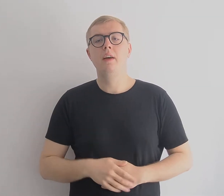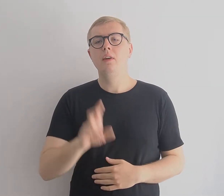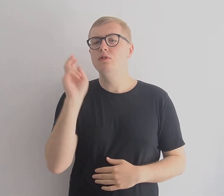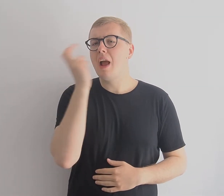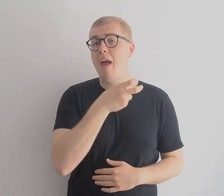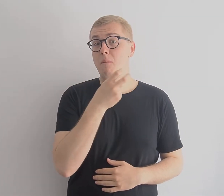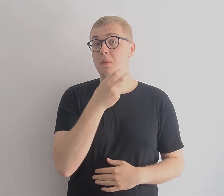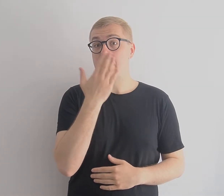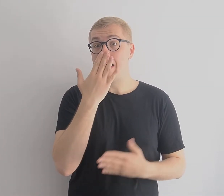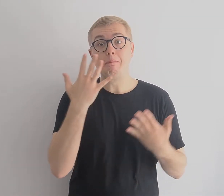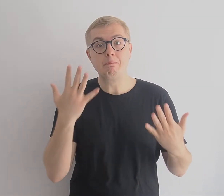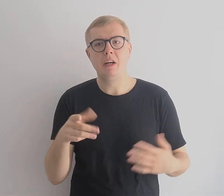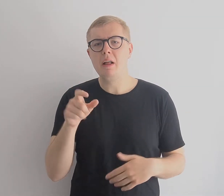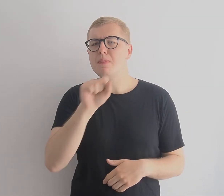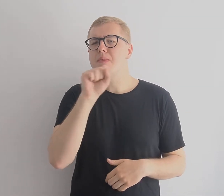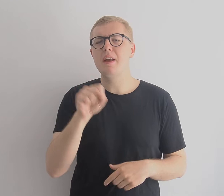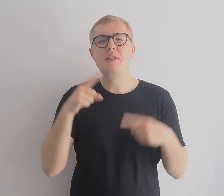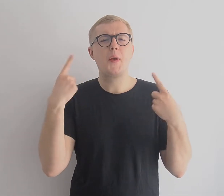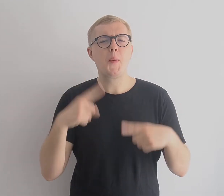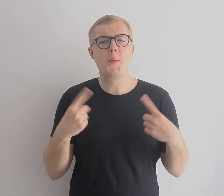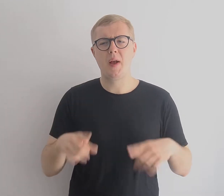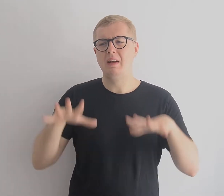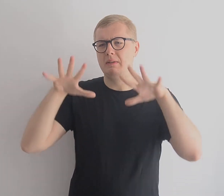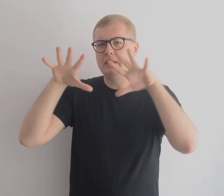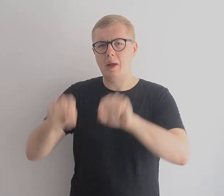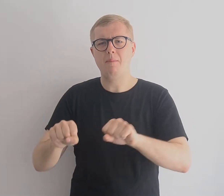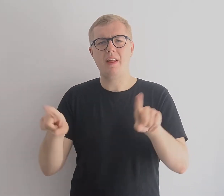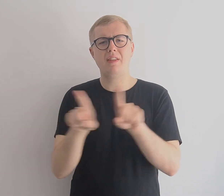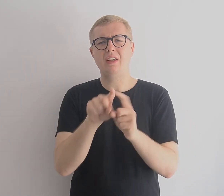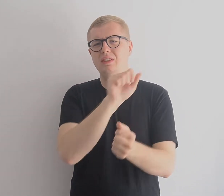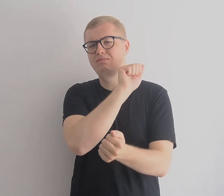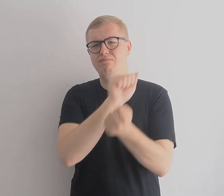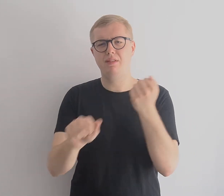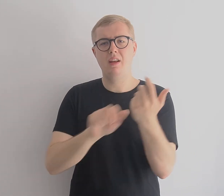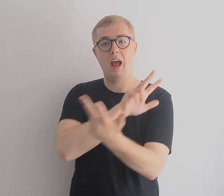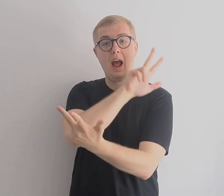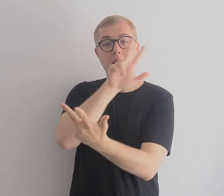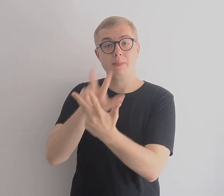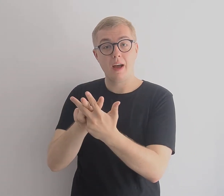Ciekawostką jest to, że nigdy nie został zdobyty i zniszczony w natarciu,